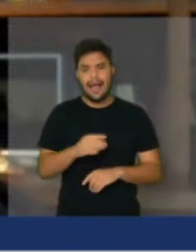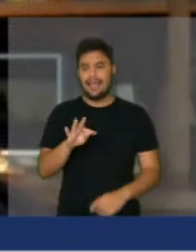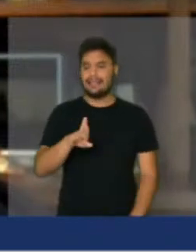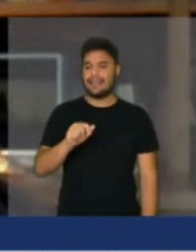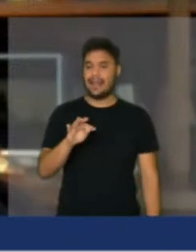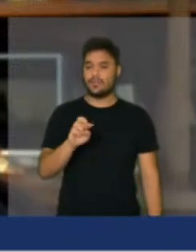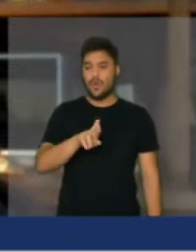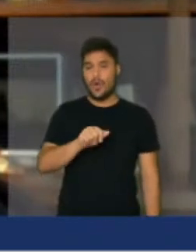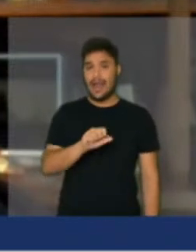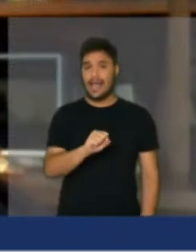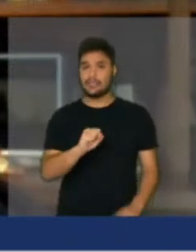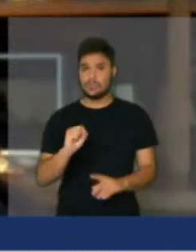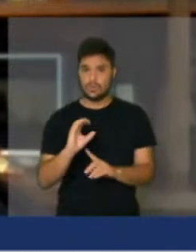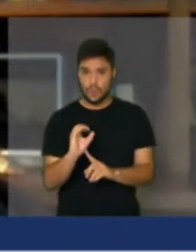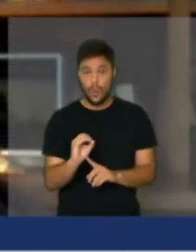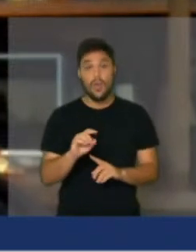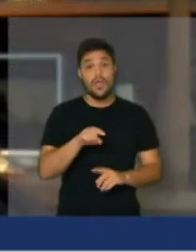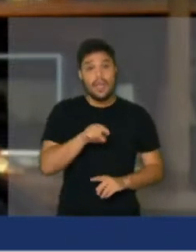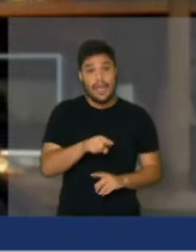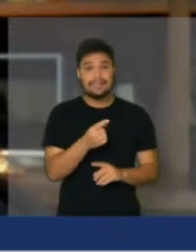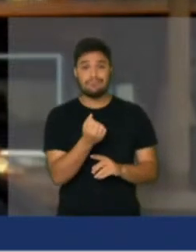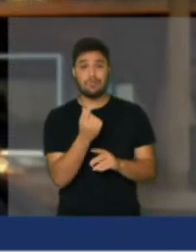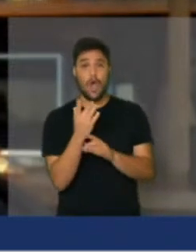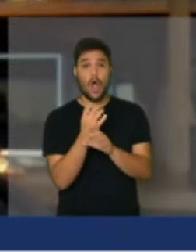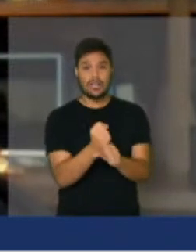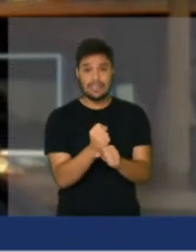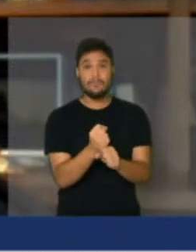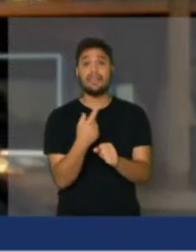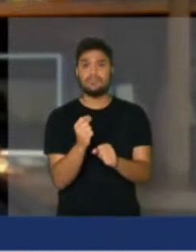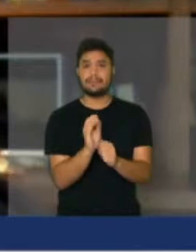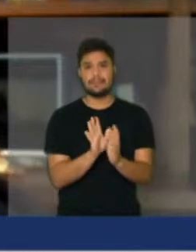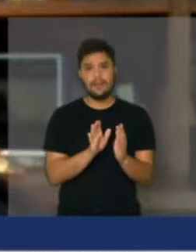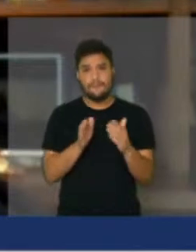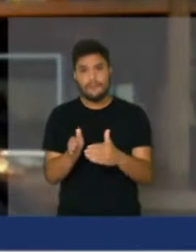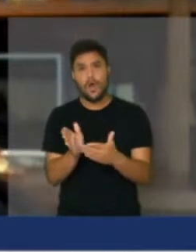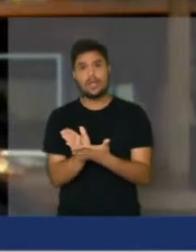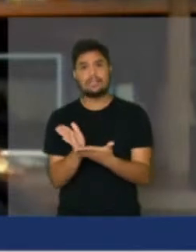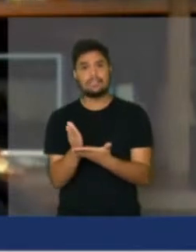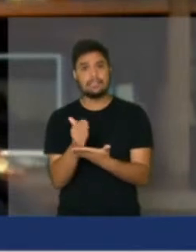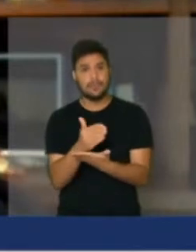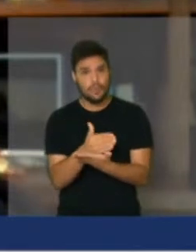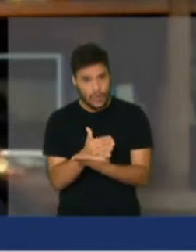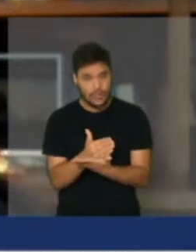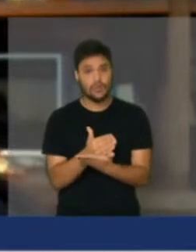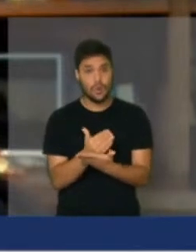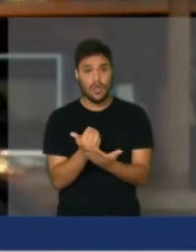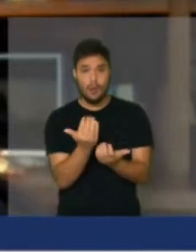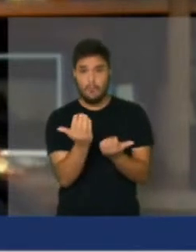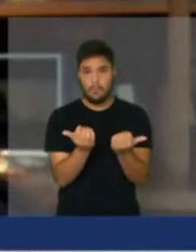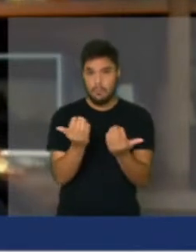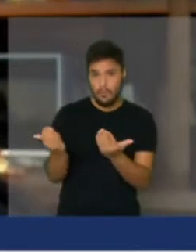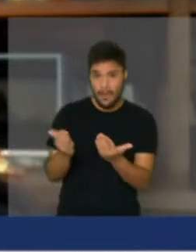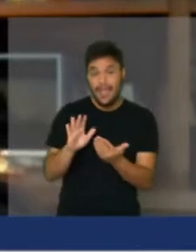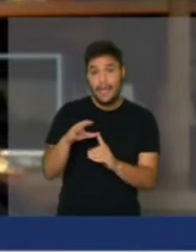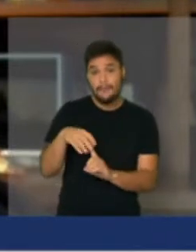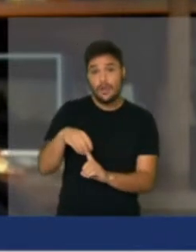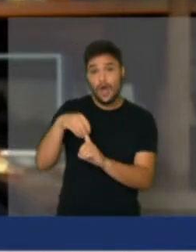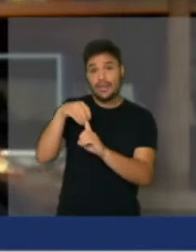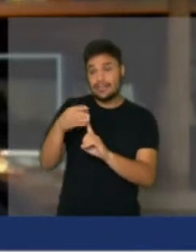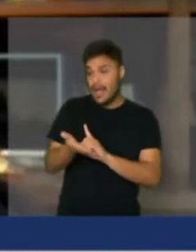QUE SER CENTRALIZADO DISTRIBUÍDO E TENDO PRIORIDADE NA PONTA, NOS MUNICÍPIOS . [SOA A CAMPAINHA]. POR ISSO A MINORIA